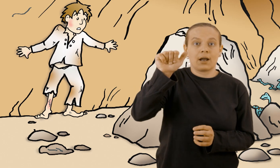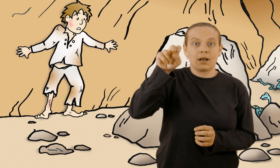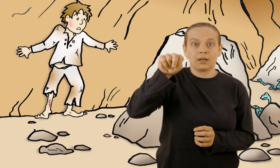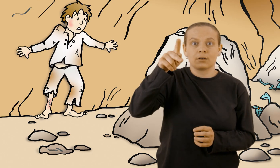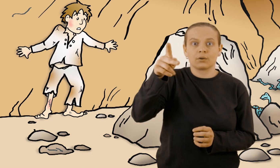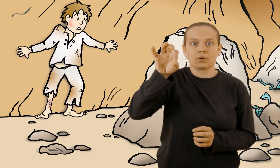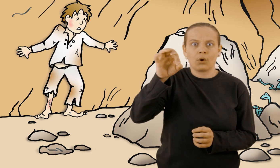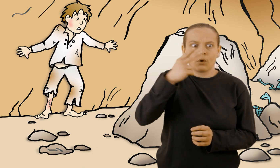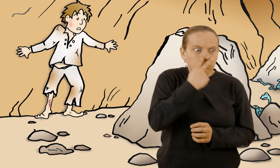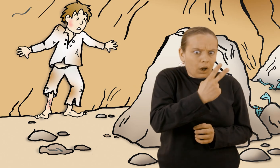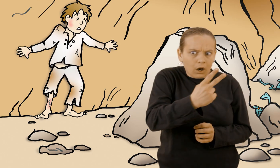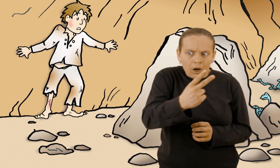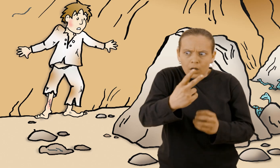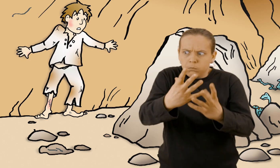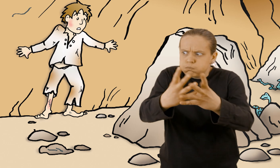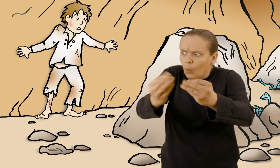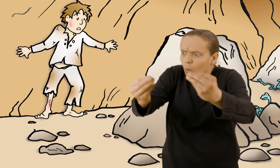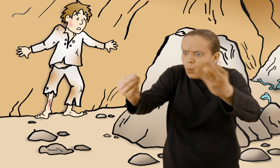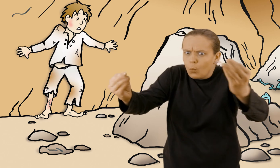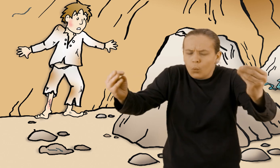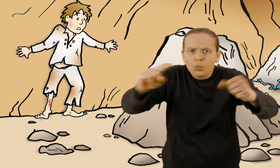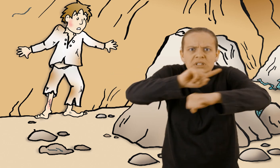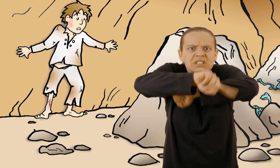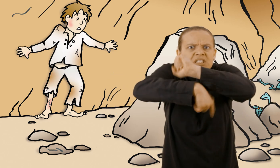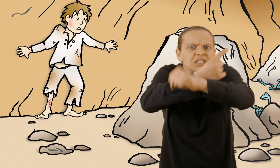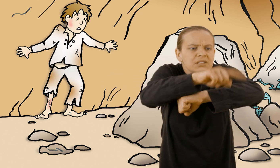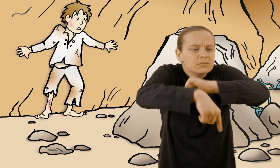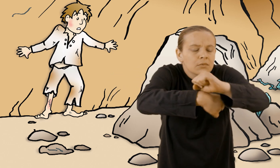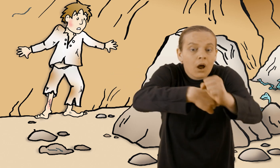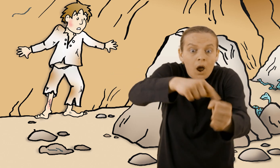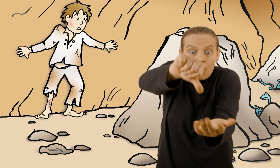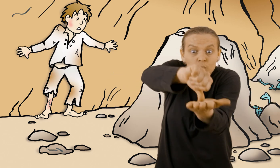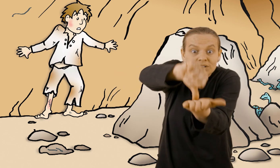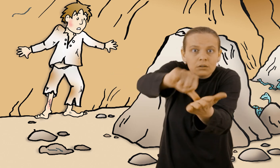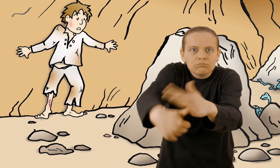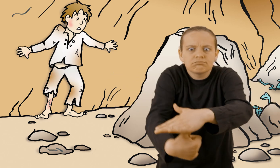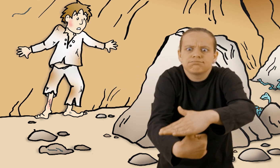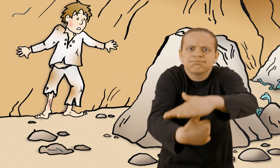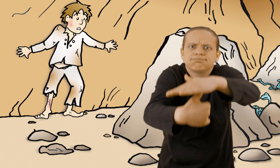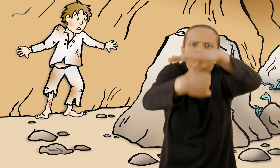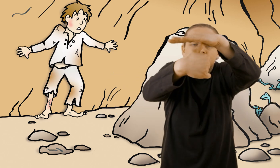Pogleda on (J-A-N-K-O) oko sebe i vidi da je jama puna zmija